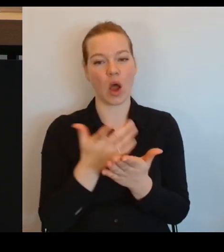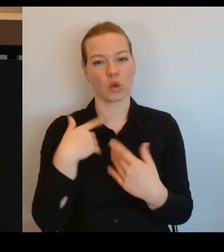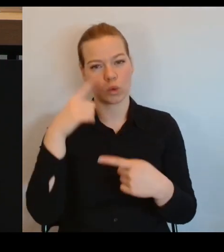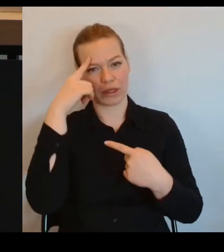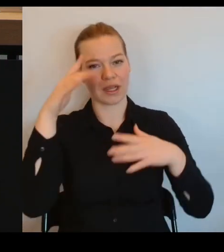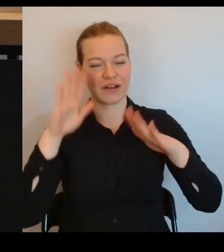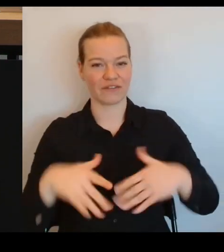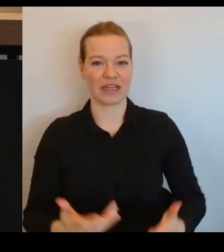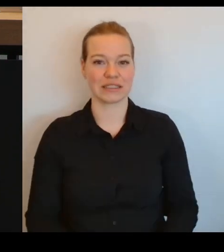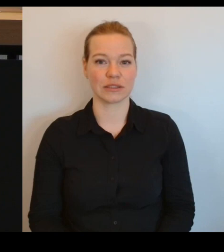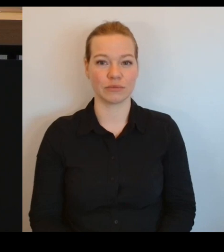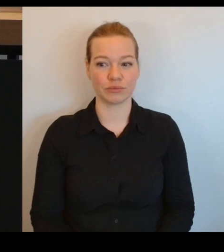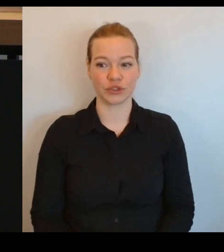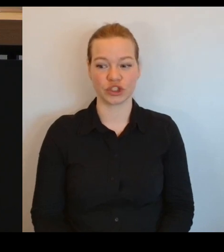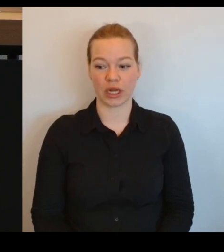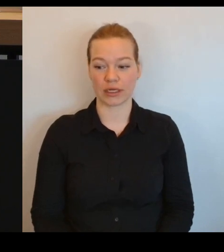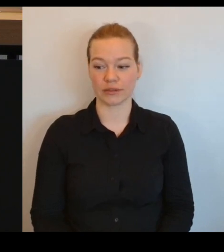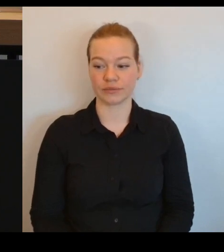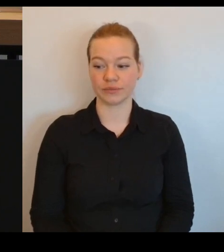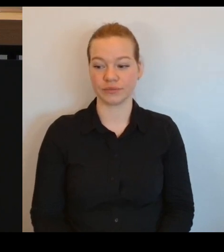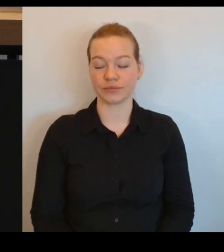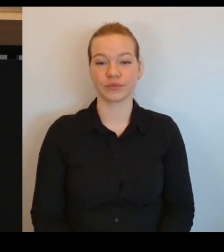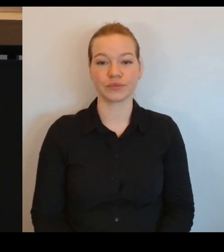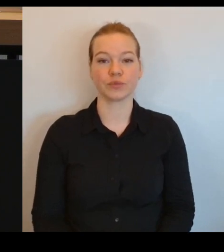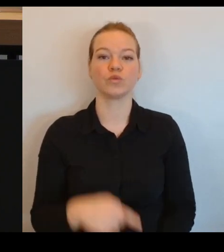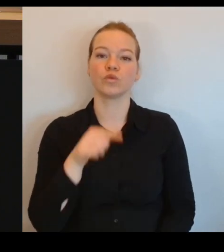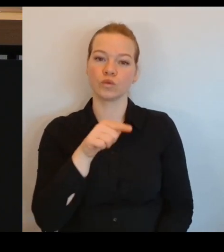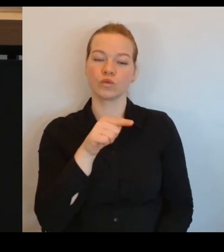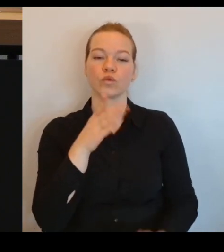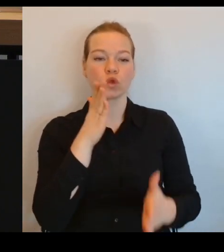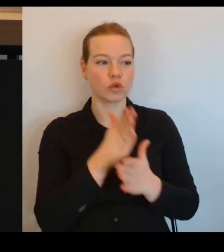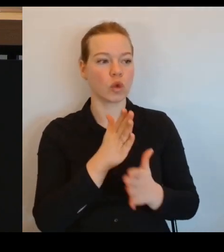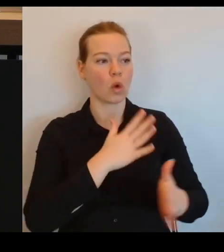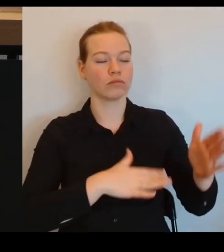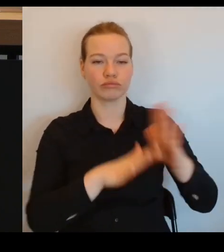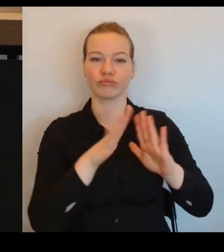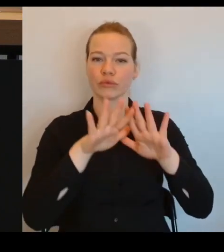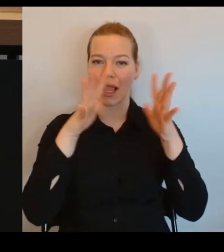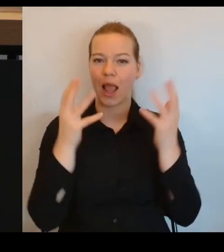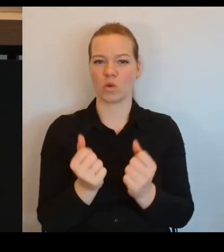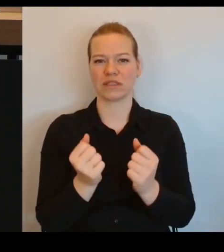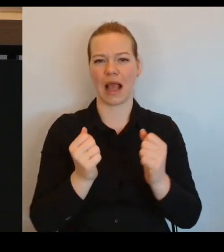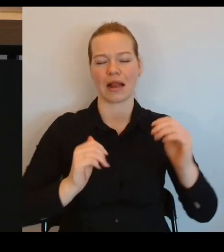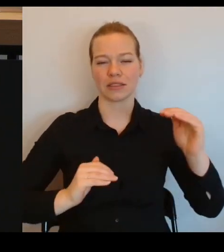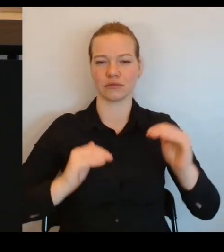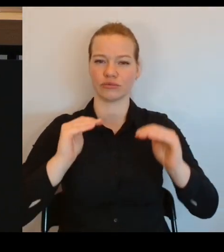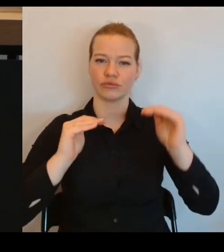Und das ist eine Aufgabe. Und die muss jetzt auch über die Auflösung der pauschalen Minderausgaben um